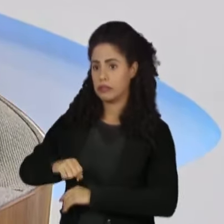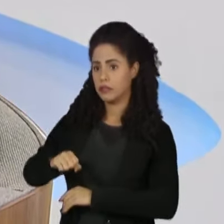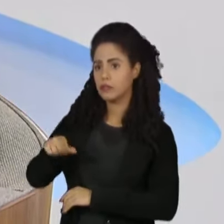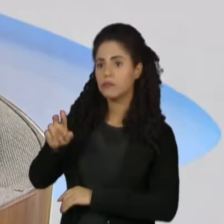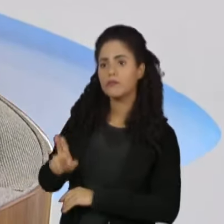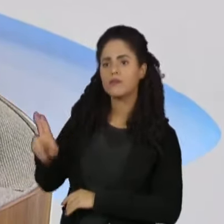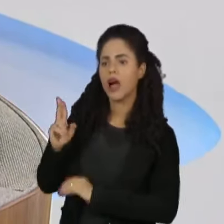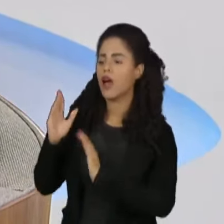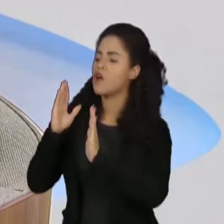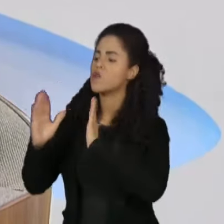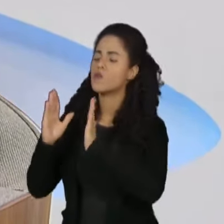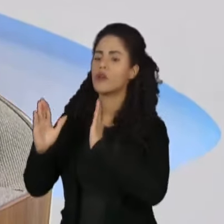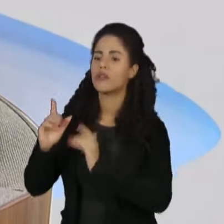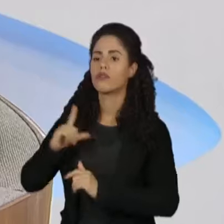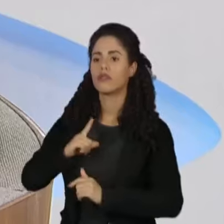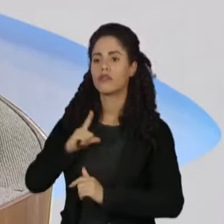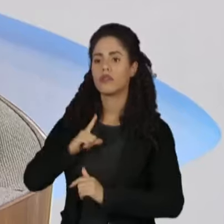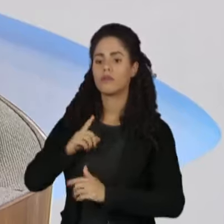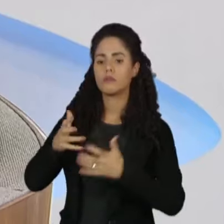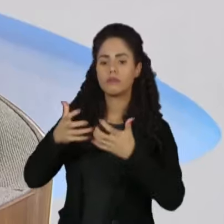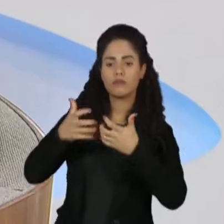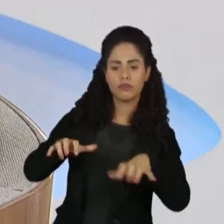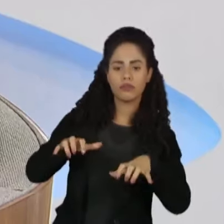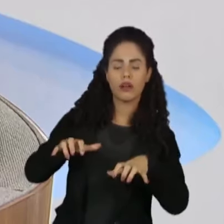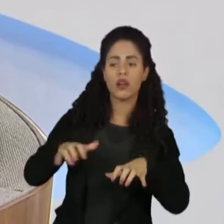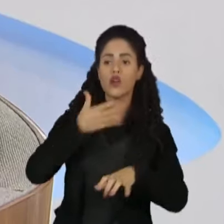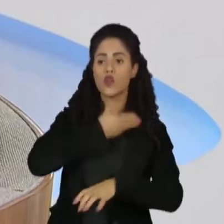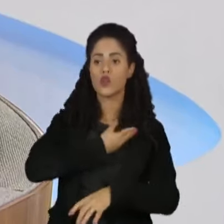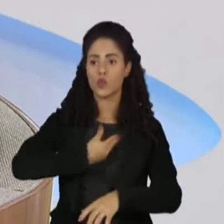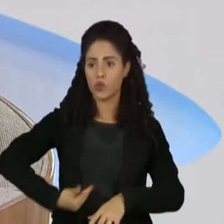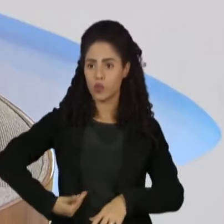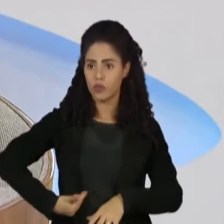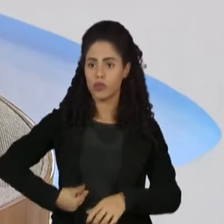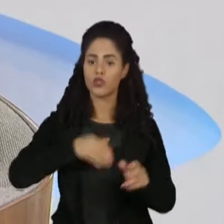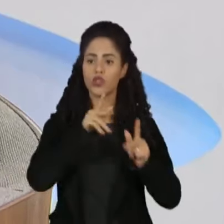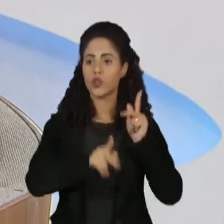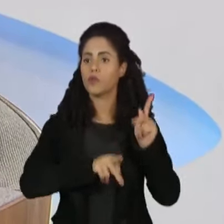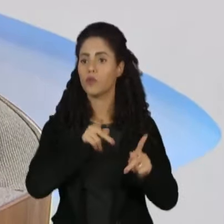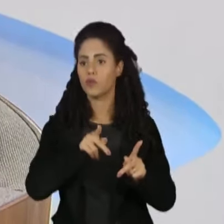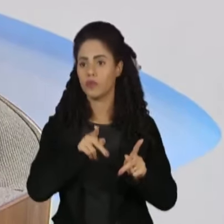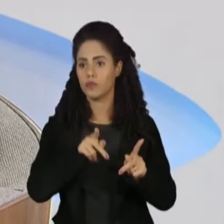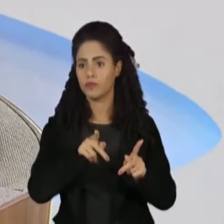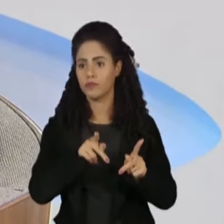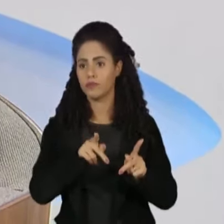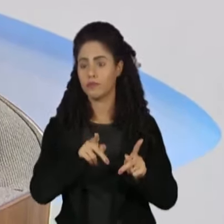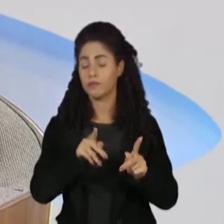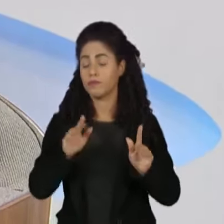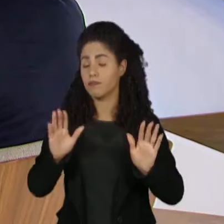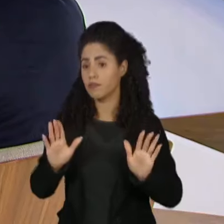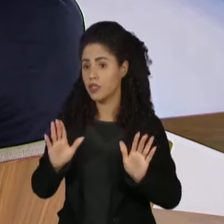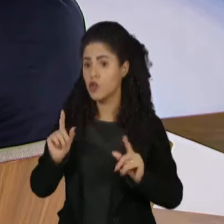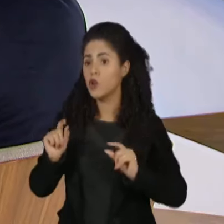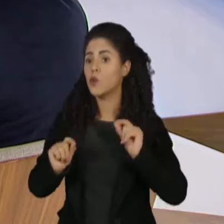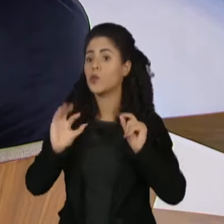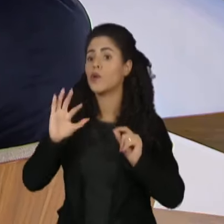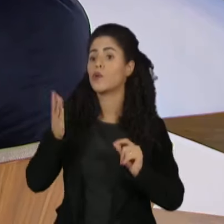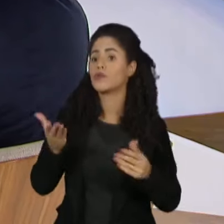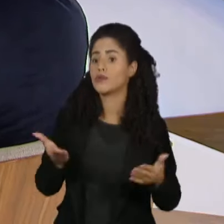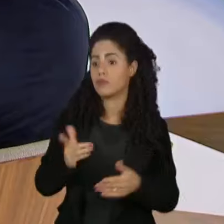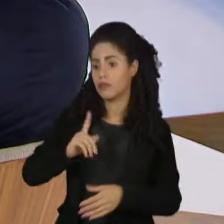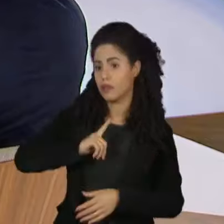momento em que houve desconexão do dos governantes com governados eh como aconteceu em vários lugares